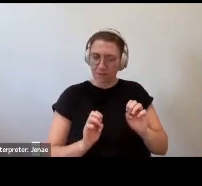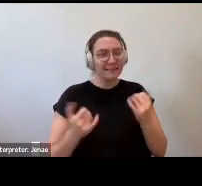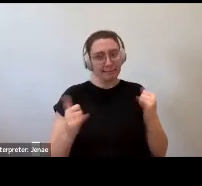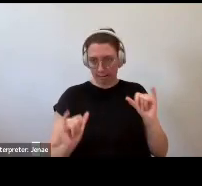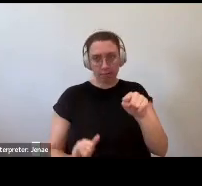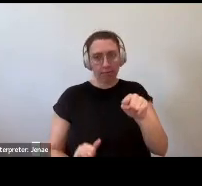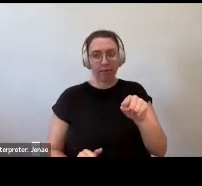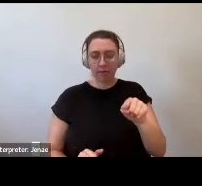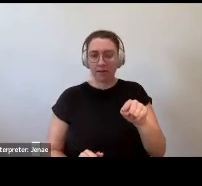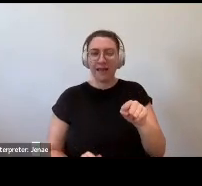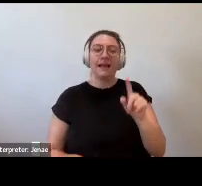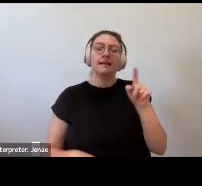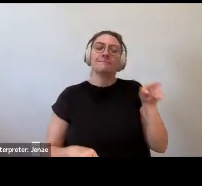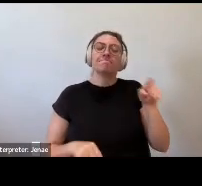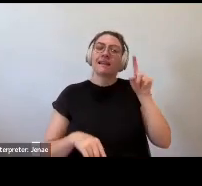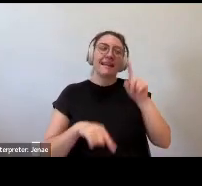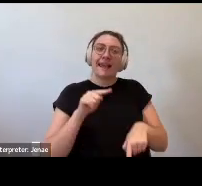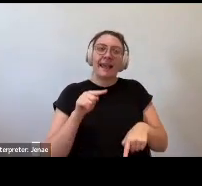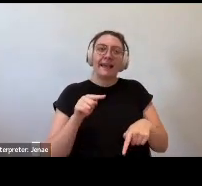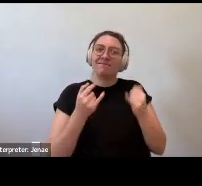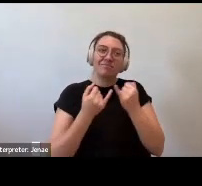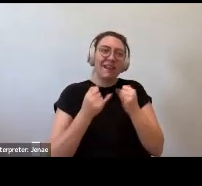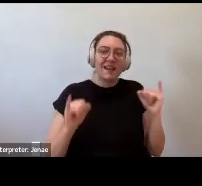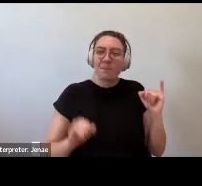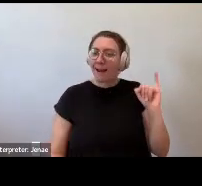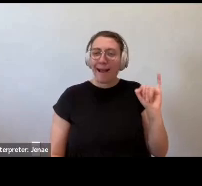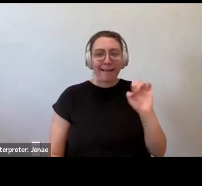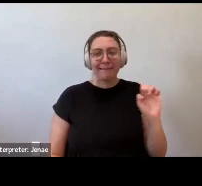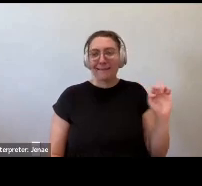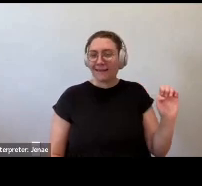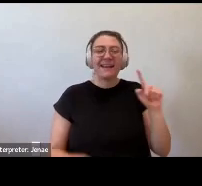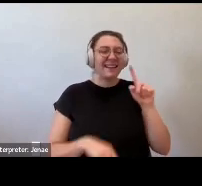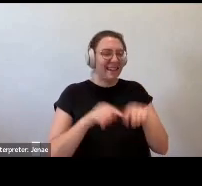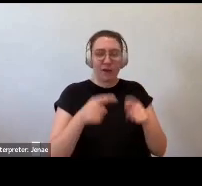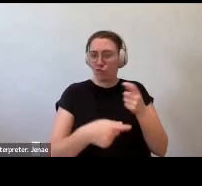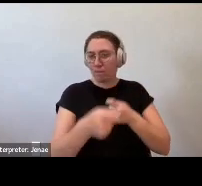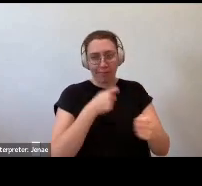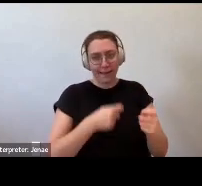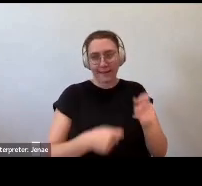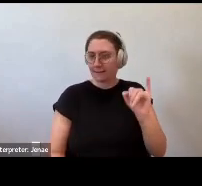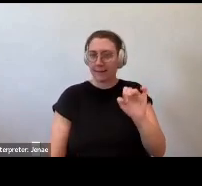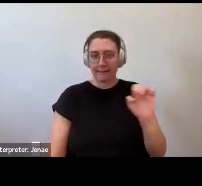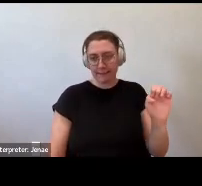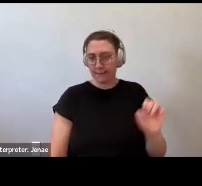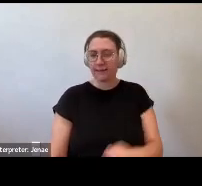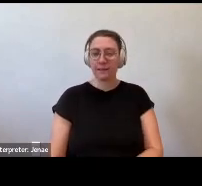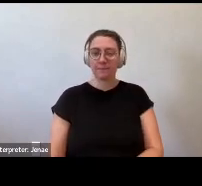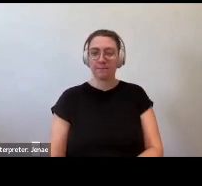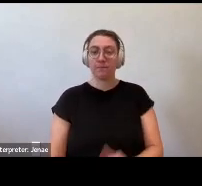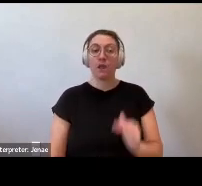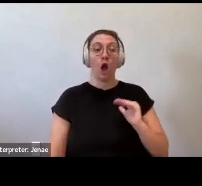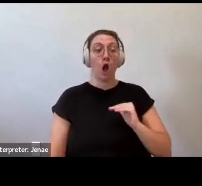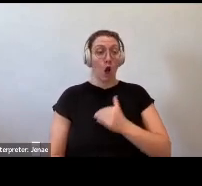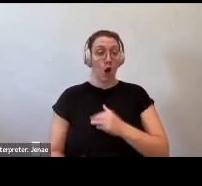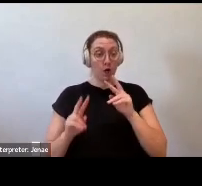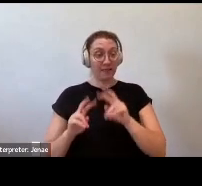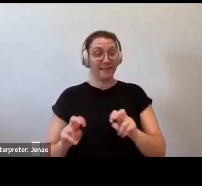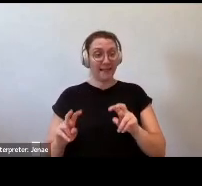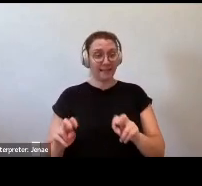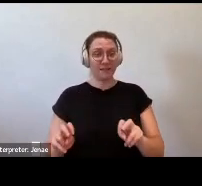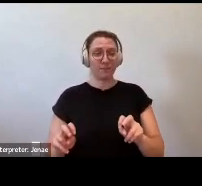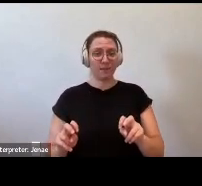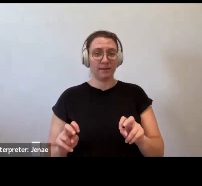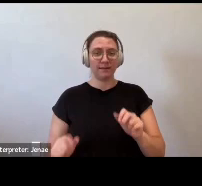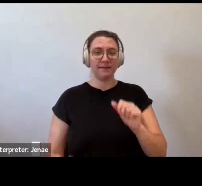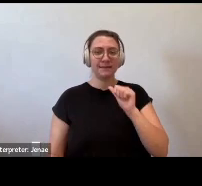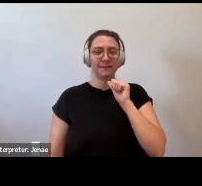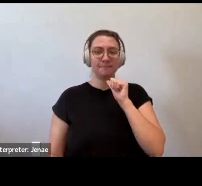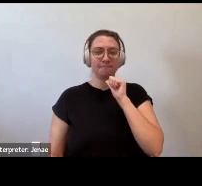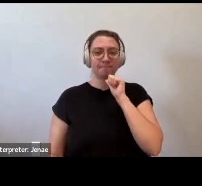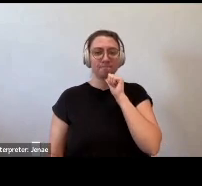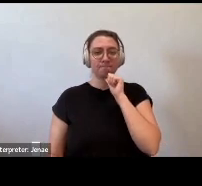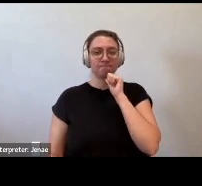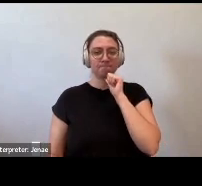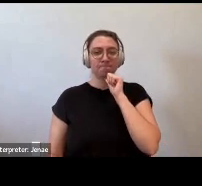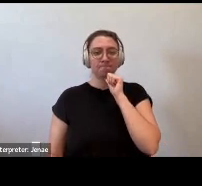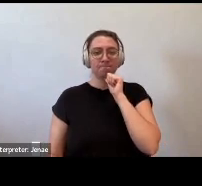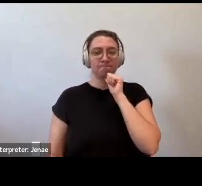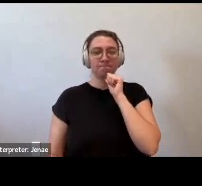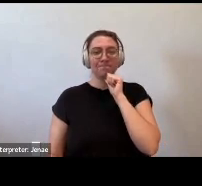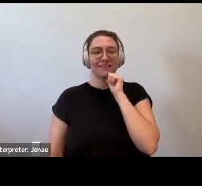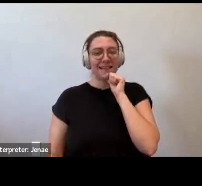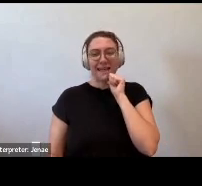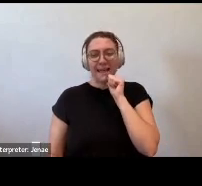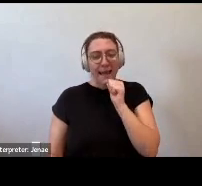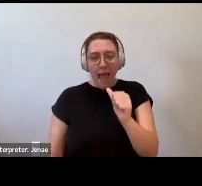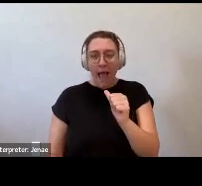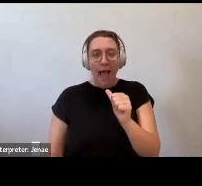evaluaciones independientes de la educación (IEE). Por lo tanto, no pueden utilizarse en su lugar. Nuestras evaluaciones no están sujetas a los PEI.